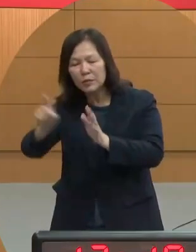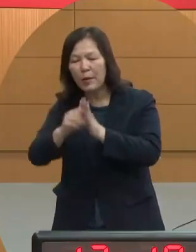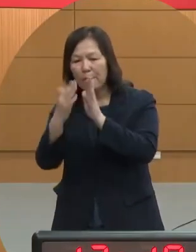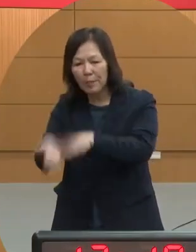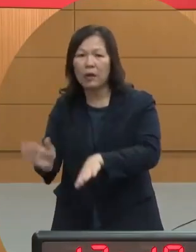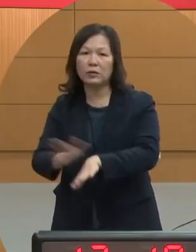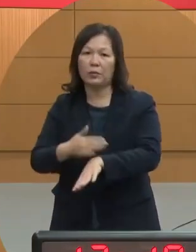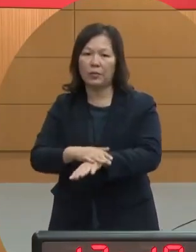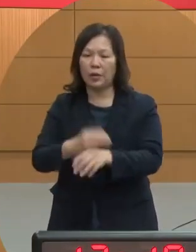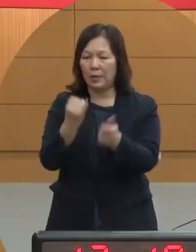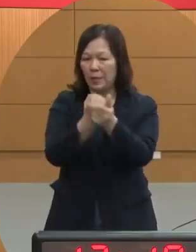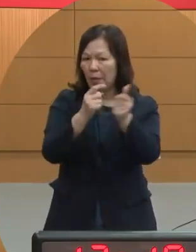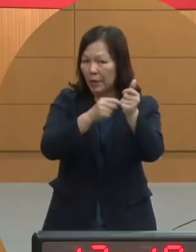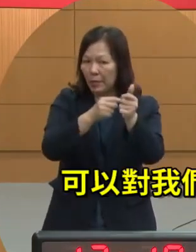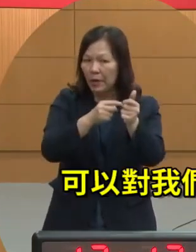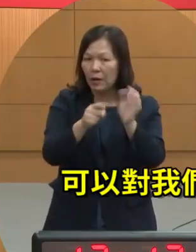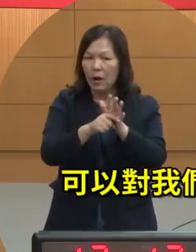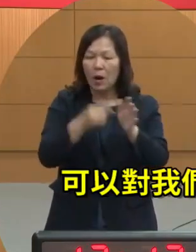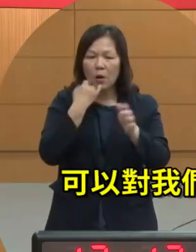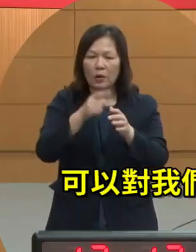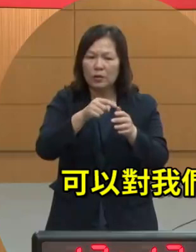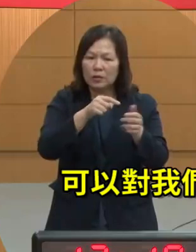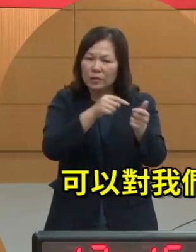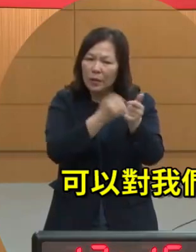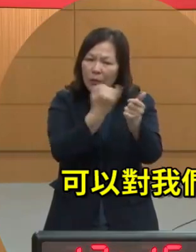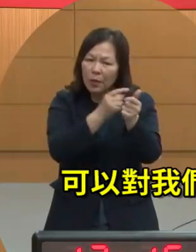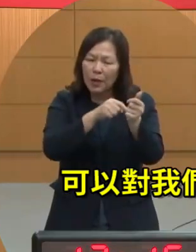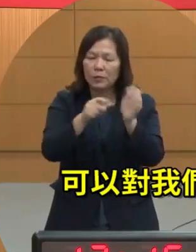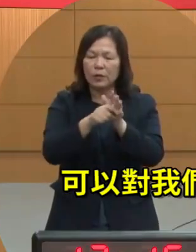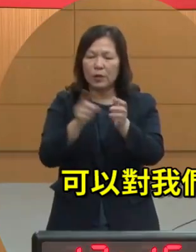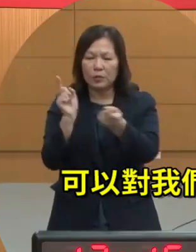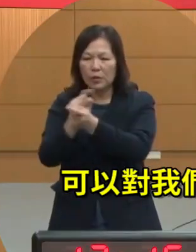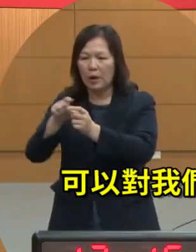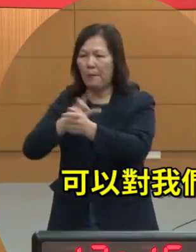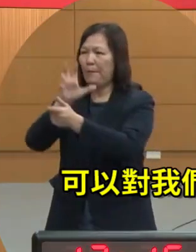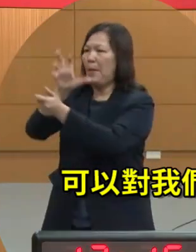她的先生郭振堂 可以對我們的行政公務員罵「O你懶X」